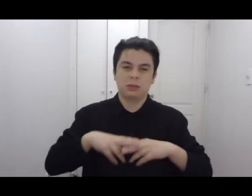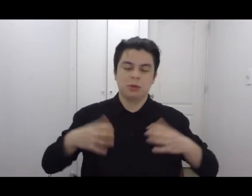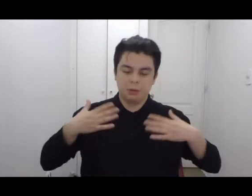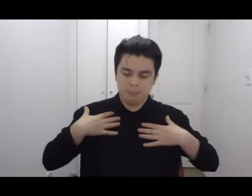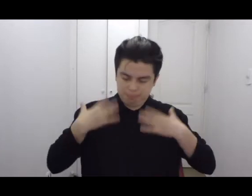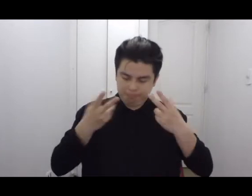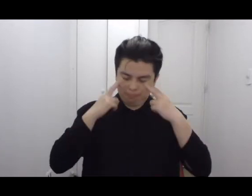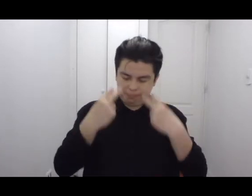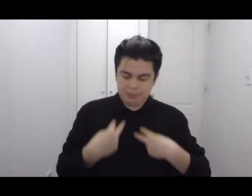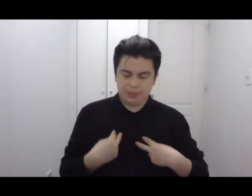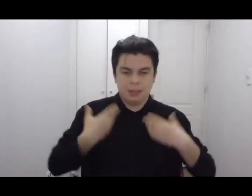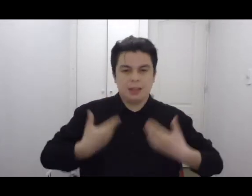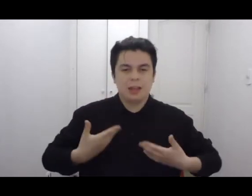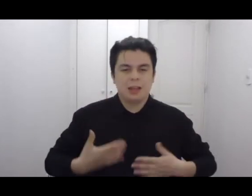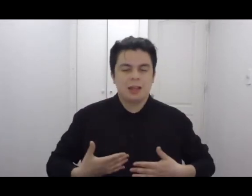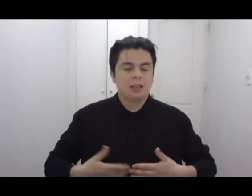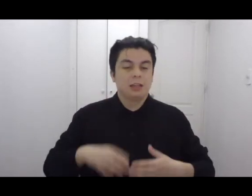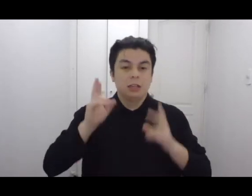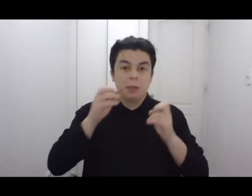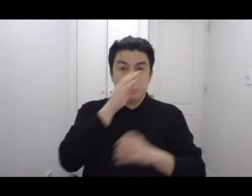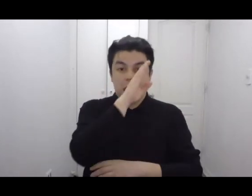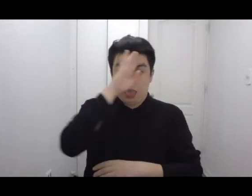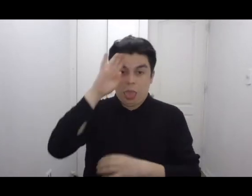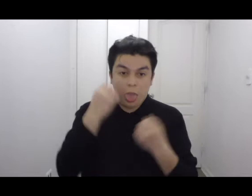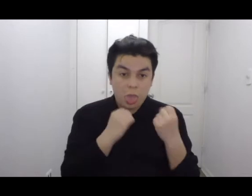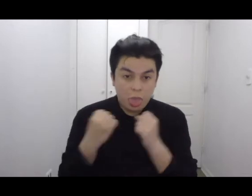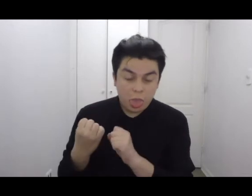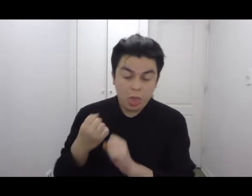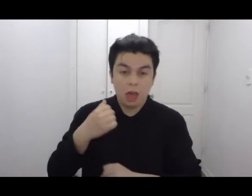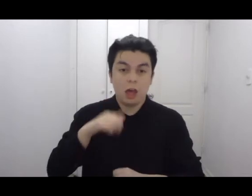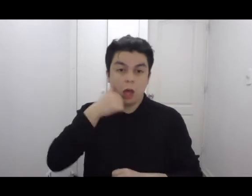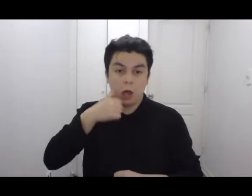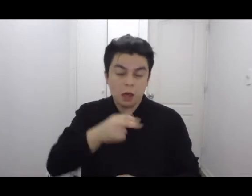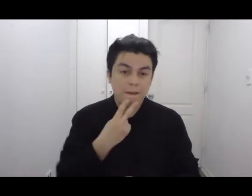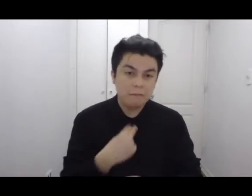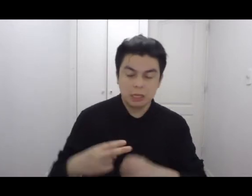digamos y para sacar ese estrés que uno tiene de la vida cotidiana y sobre todo pandemia